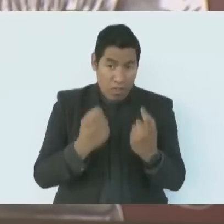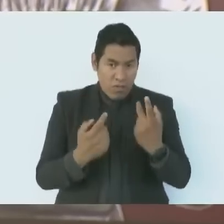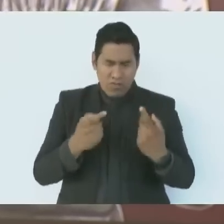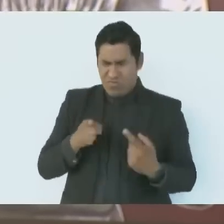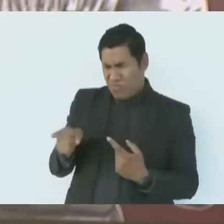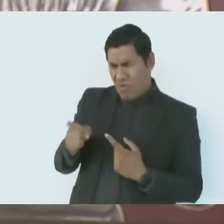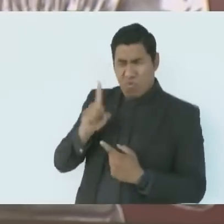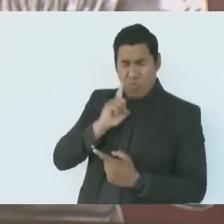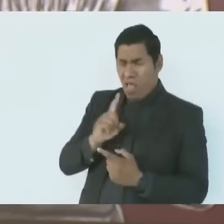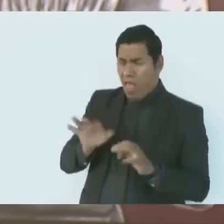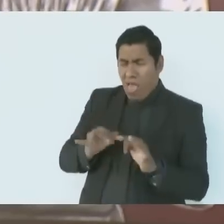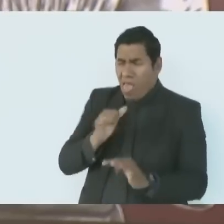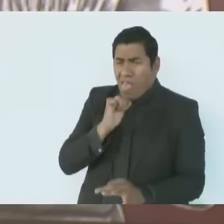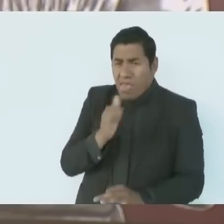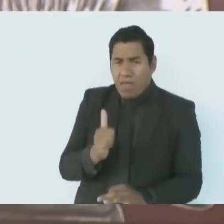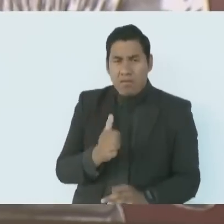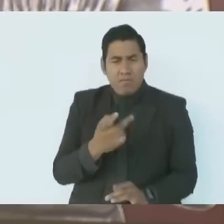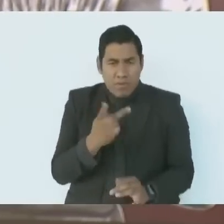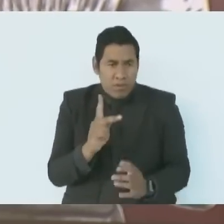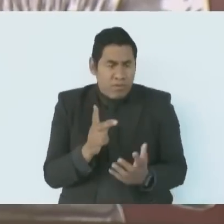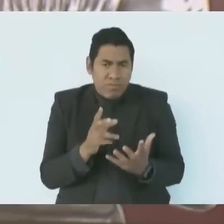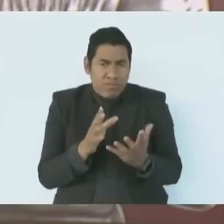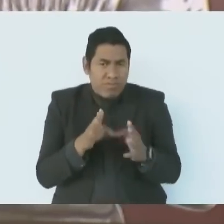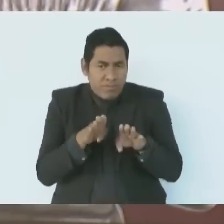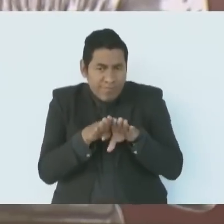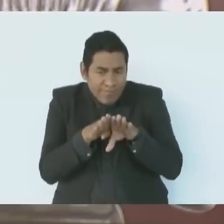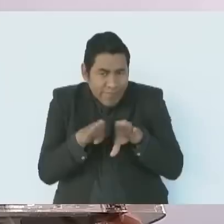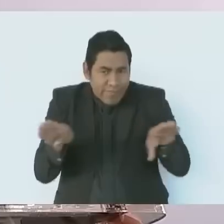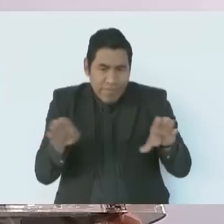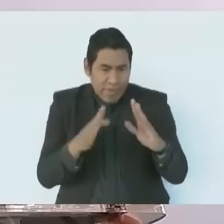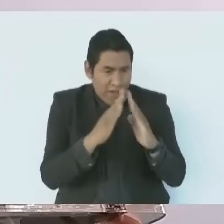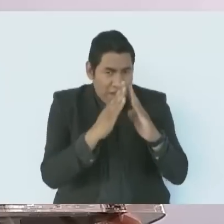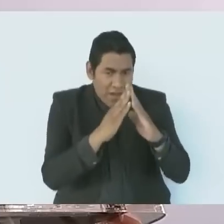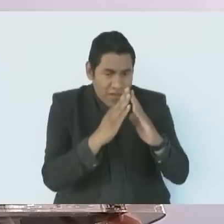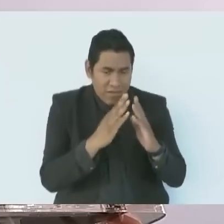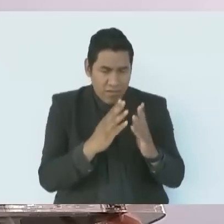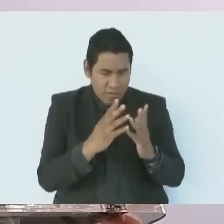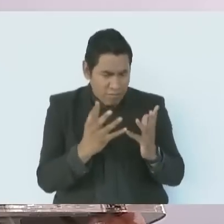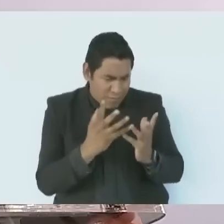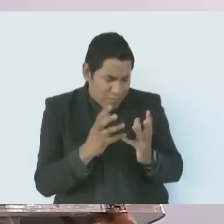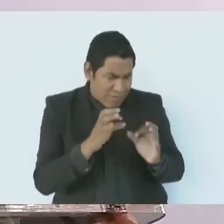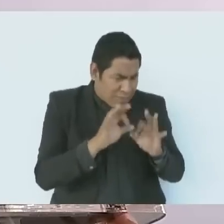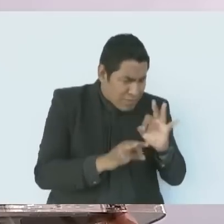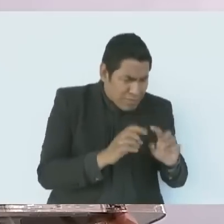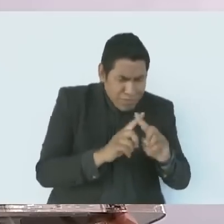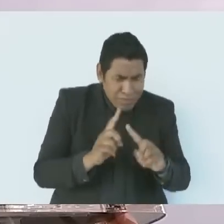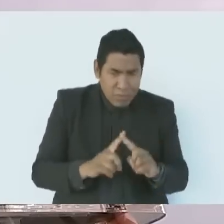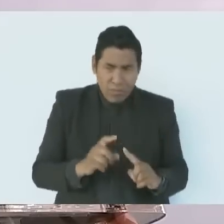aunque Debería ser parejo el trabajo del hogar pero somos las mujeres las que cuidamos de los